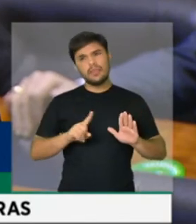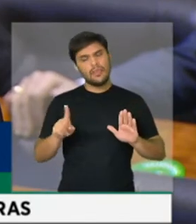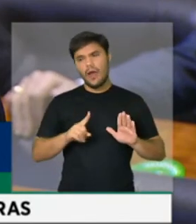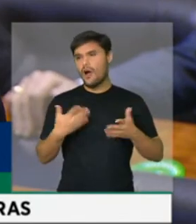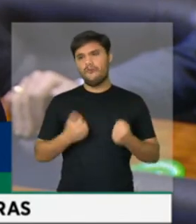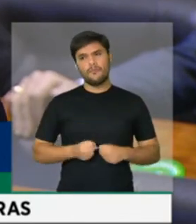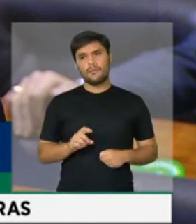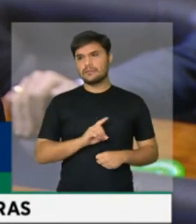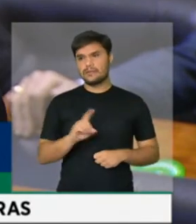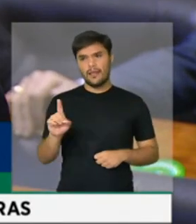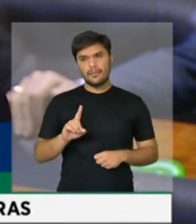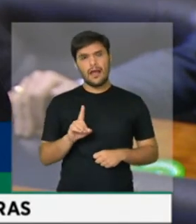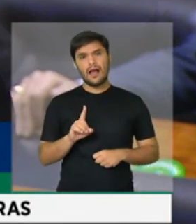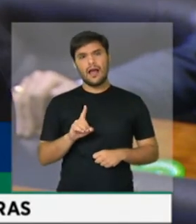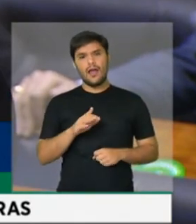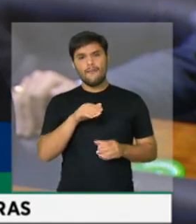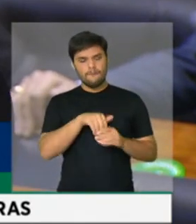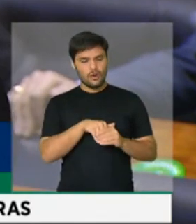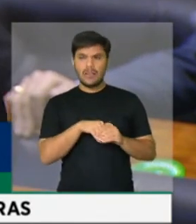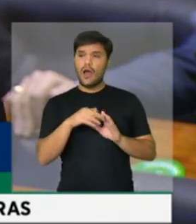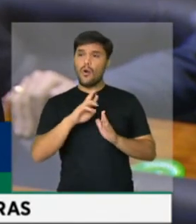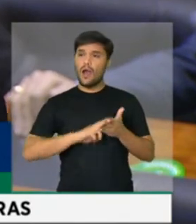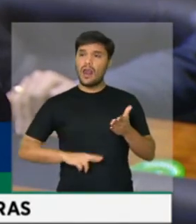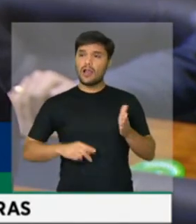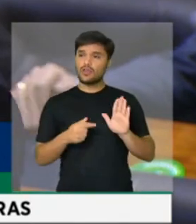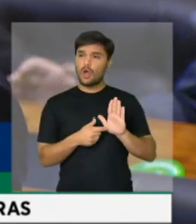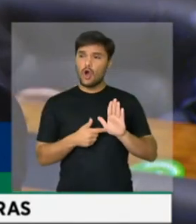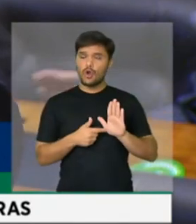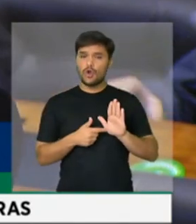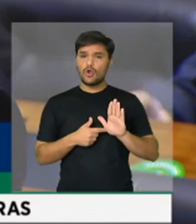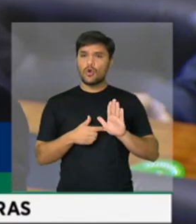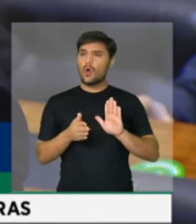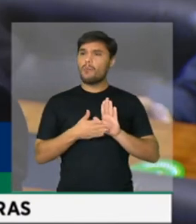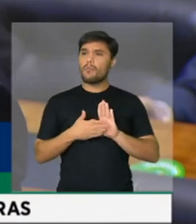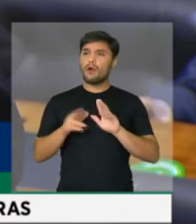GÁ S. PORTANTO, O MDB É FAVORÁVEL AO ADIAMENTO DA DISCUSSÃO PORQUE A LÓGICA A